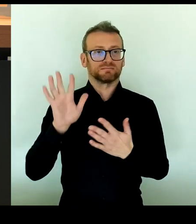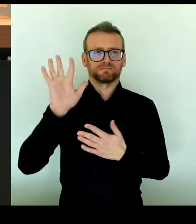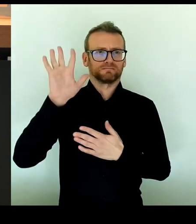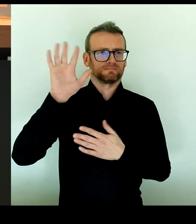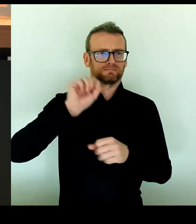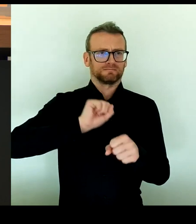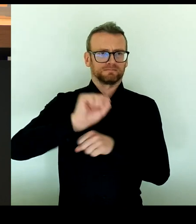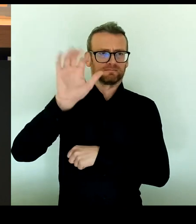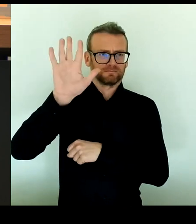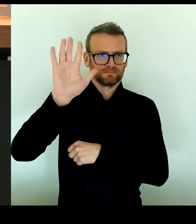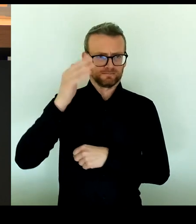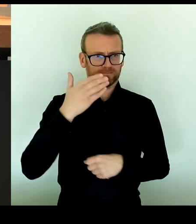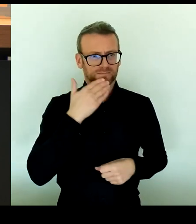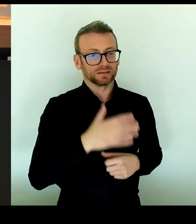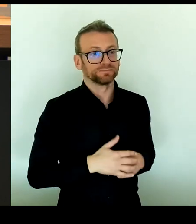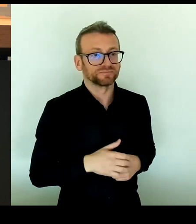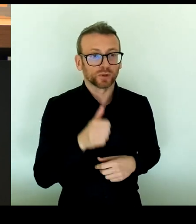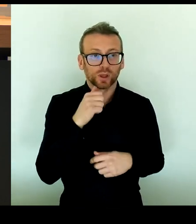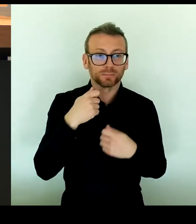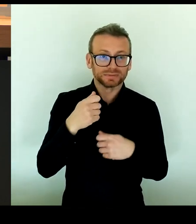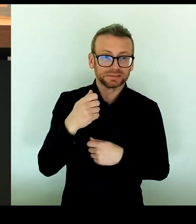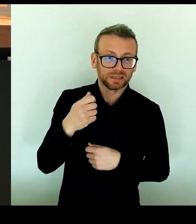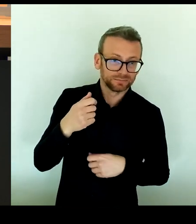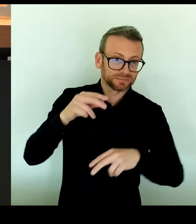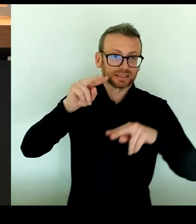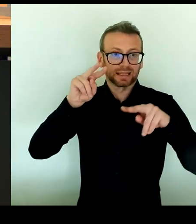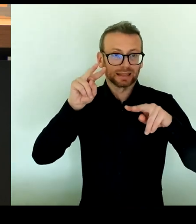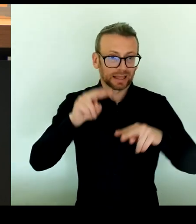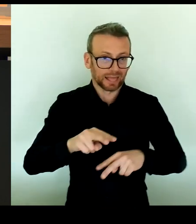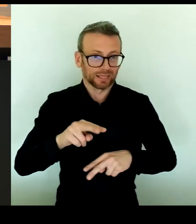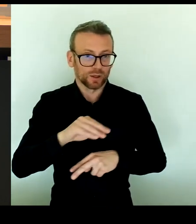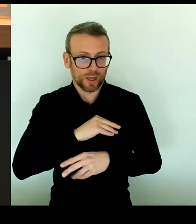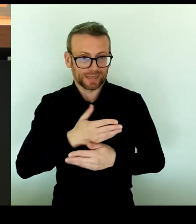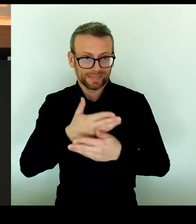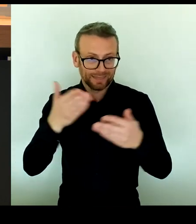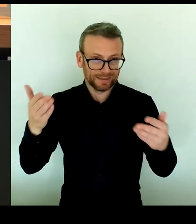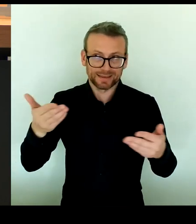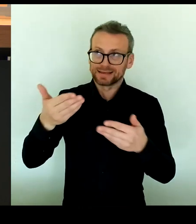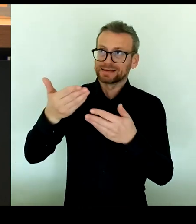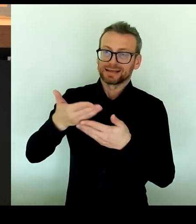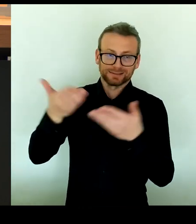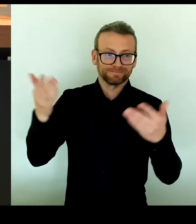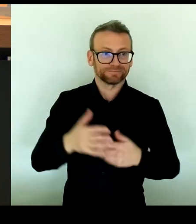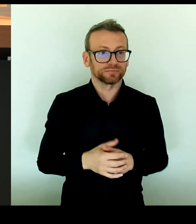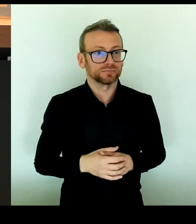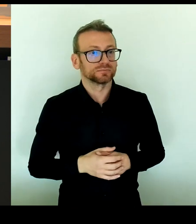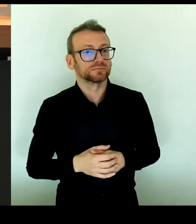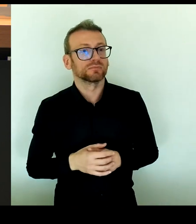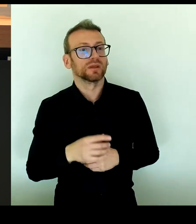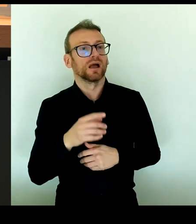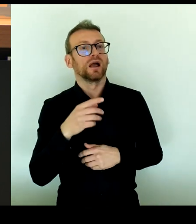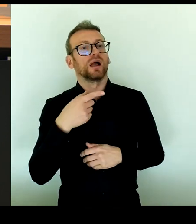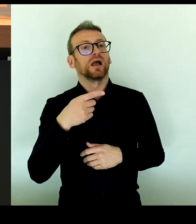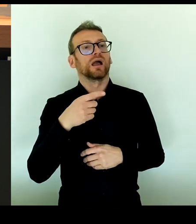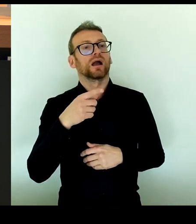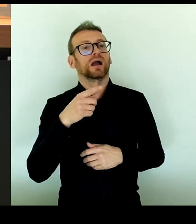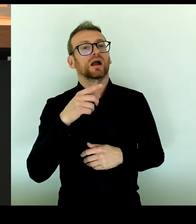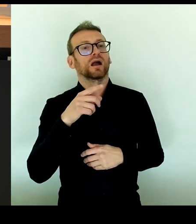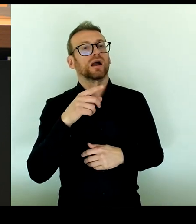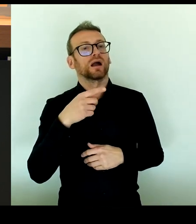großen Gebieten das macht. Das können wir gerne im Ausschuss diskutieren, aber so wie Ihr Antrag vorgelegt worden ist, das Auto, den